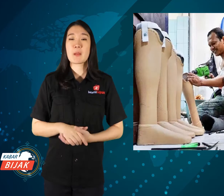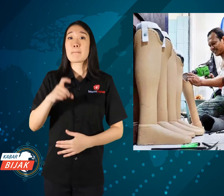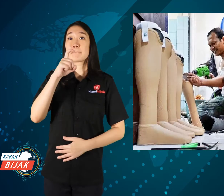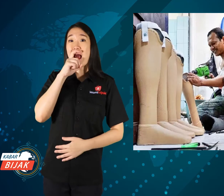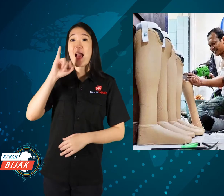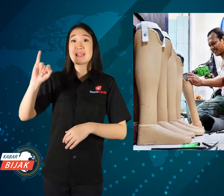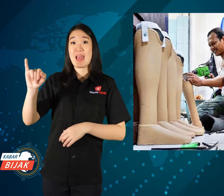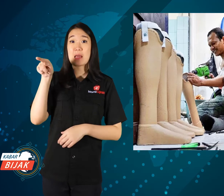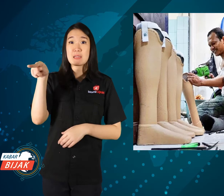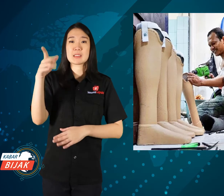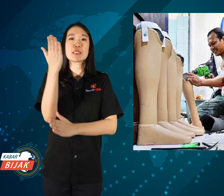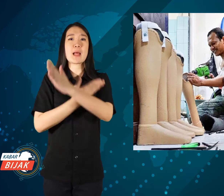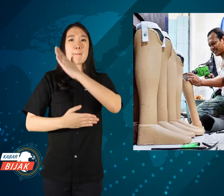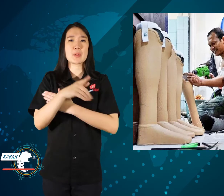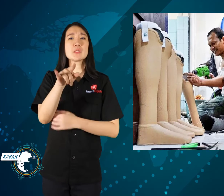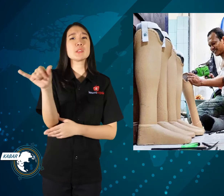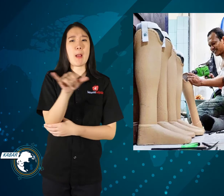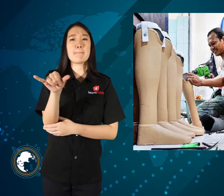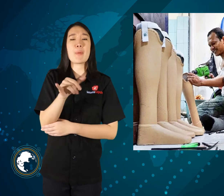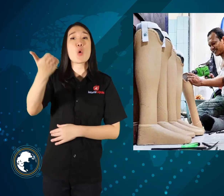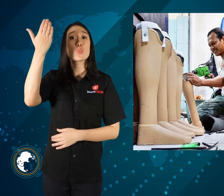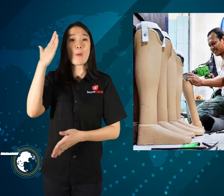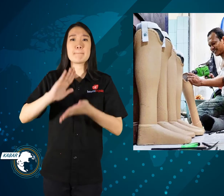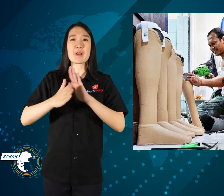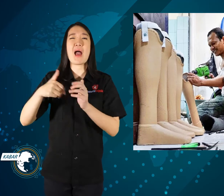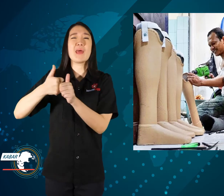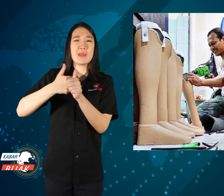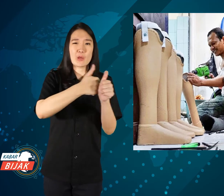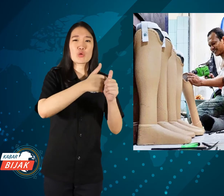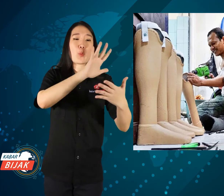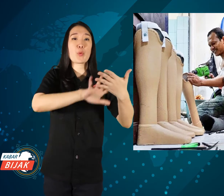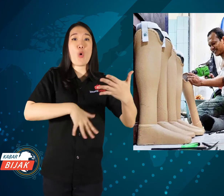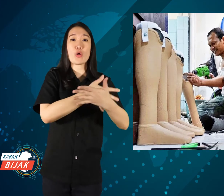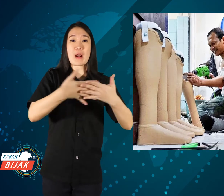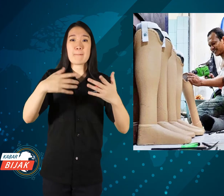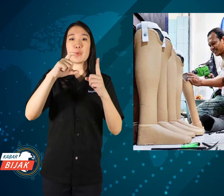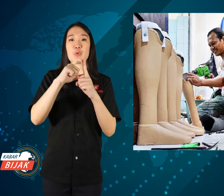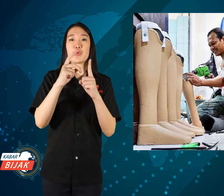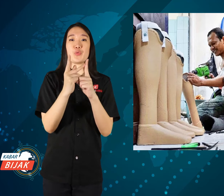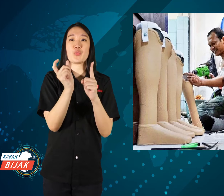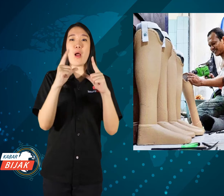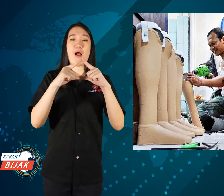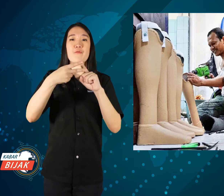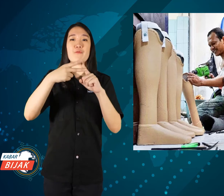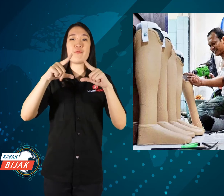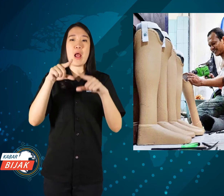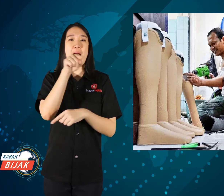Pak Ian itu Disabilitas juga, dulu pernah ikut program Dompet Dhuafa